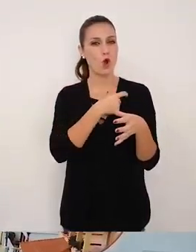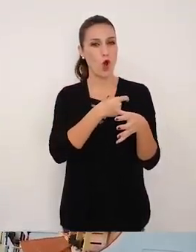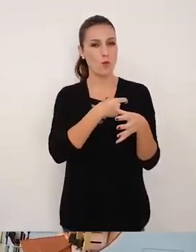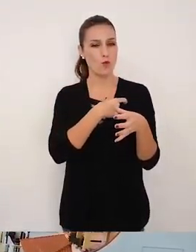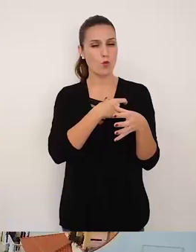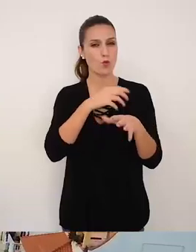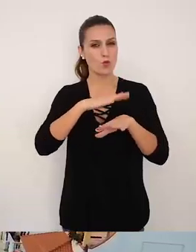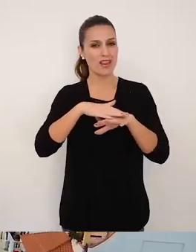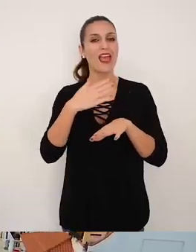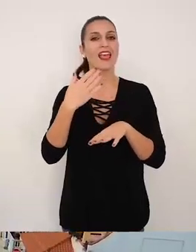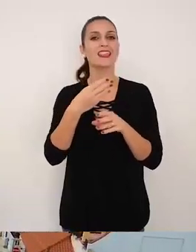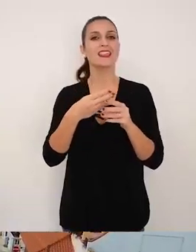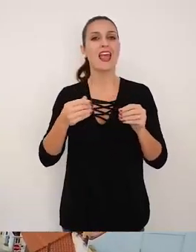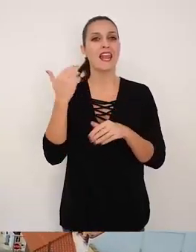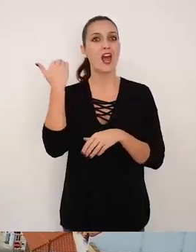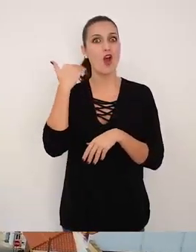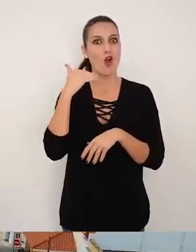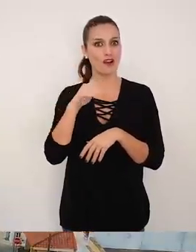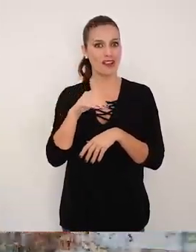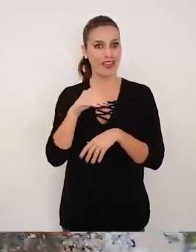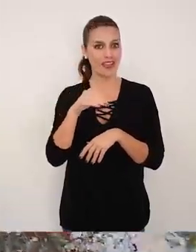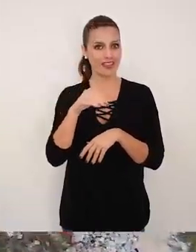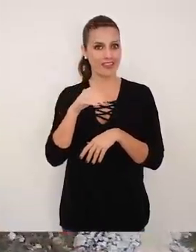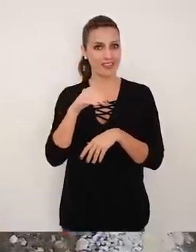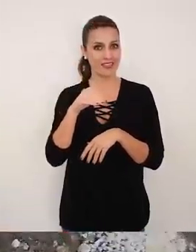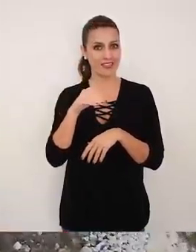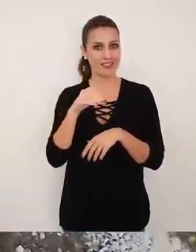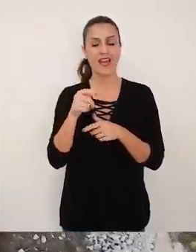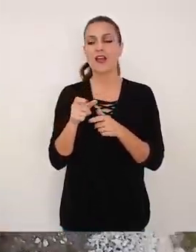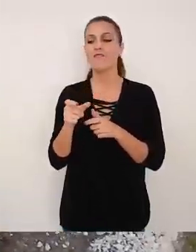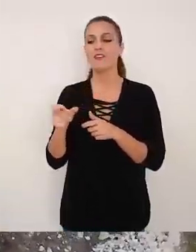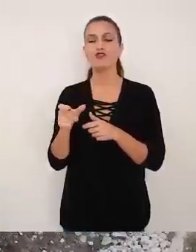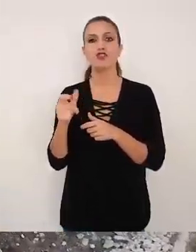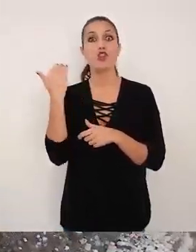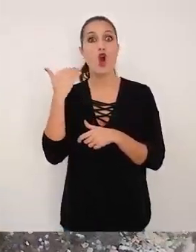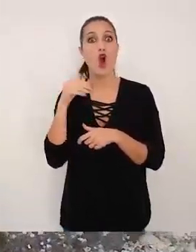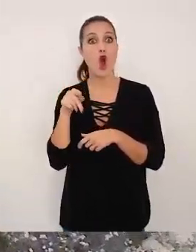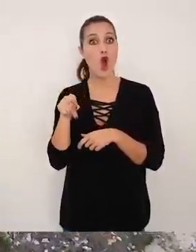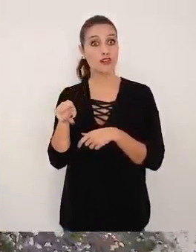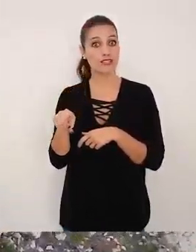e si colloca nel contesto del territorio salentino a pochi chilometri da Otranto, sul versante